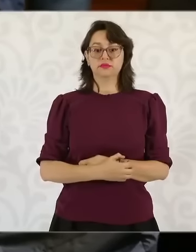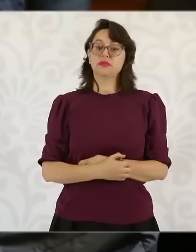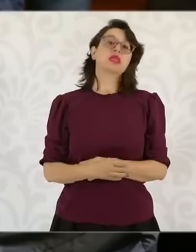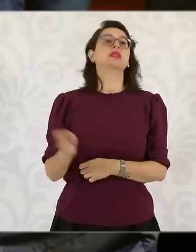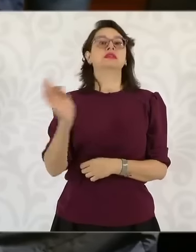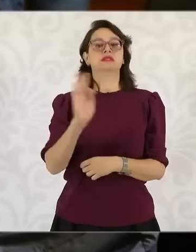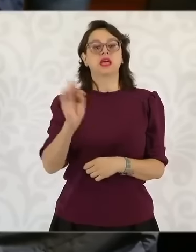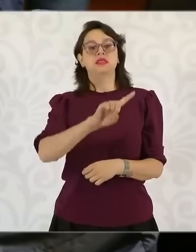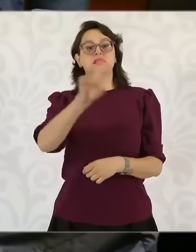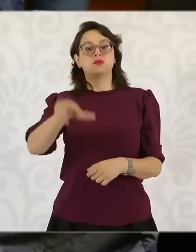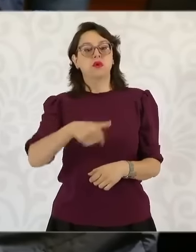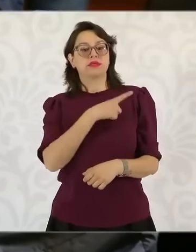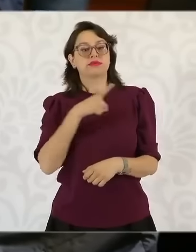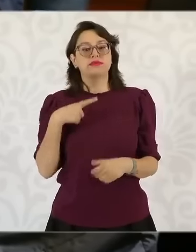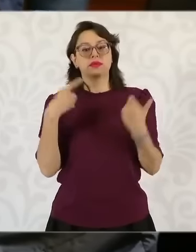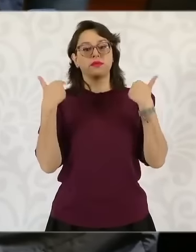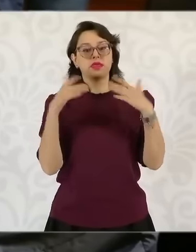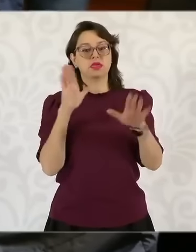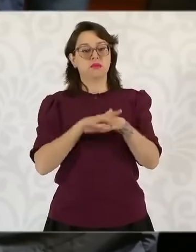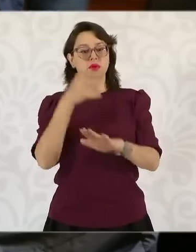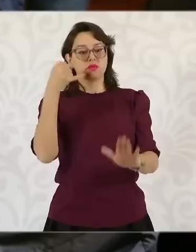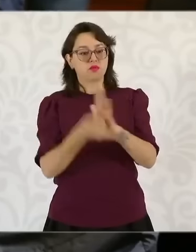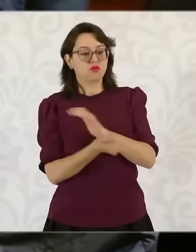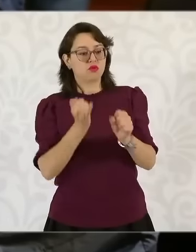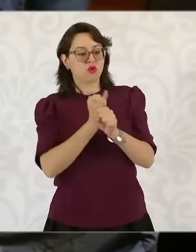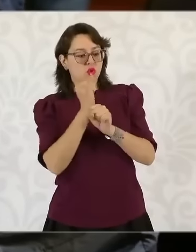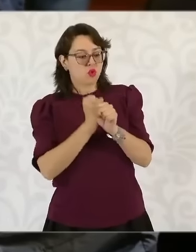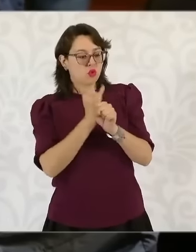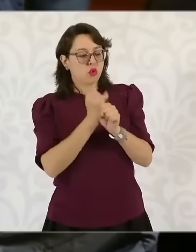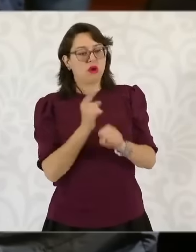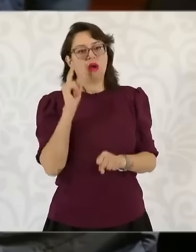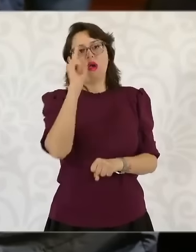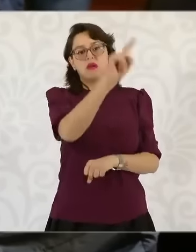precisamente esas aportaciones que hacen el pueblo mexicano a lo que es el pueblo de estados unidos